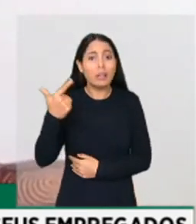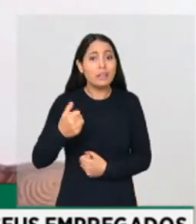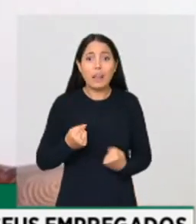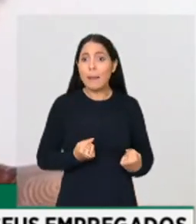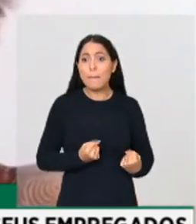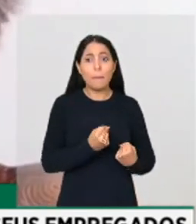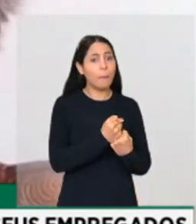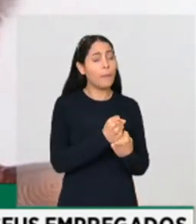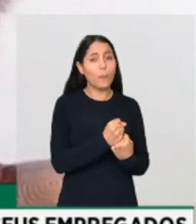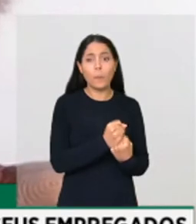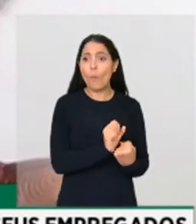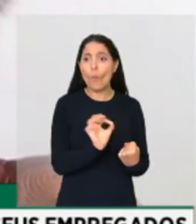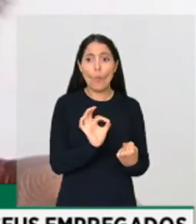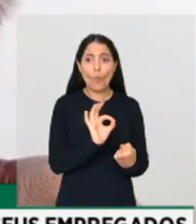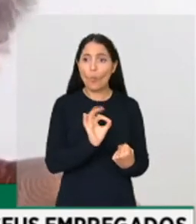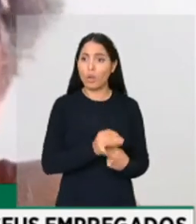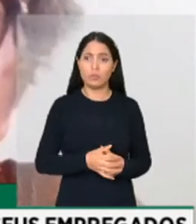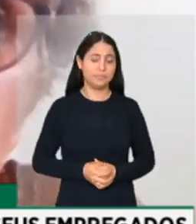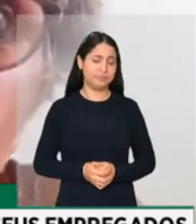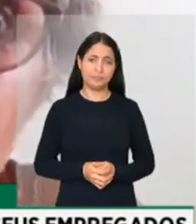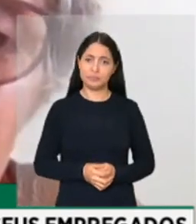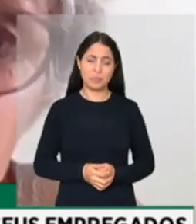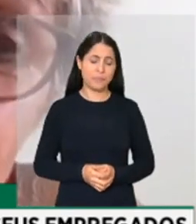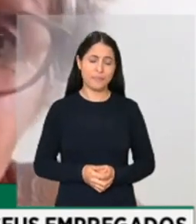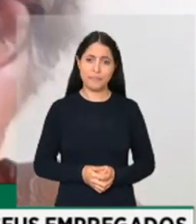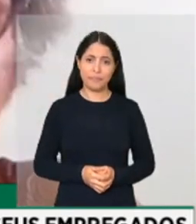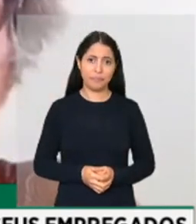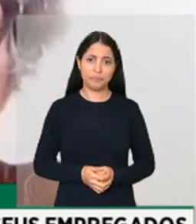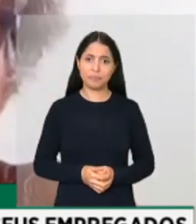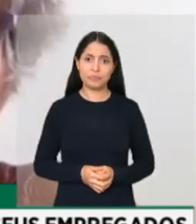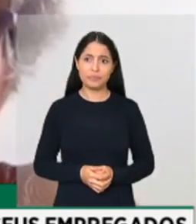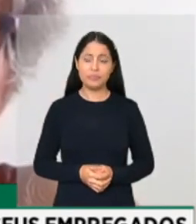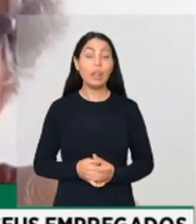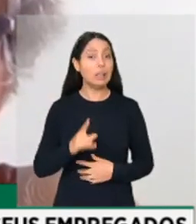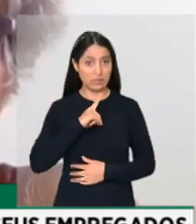NÃO NECESSARIAMENTE ESTÃO RECEBENDO QUALQUER TIPO DE AUXÍLIO, INCLUSIVE O AUXÍLIO QUE FOI APROVADO PELA CÂMARA